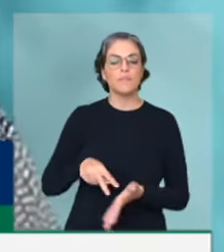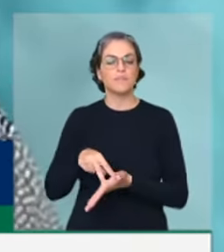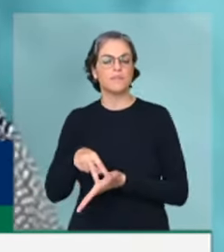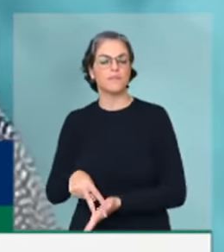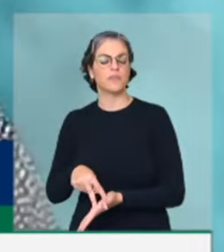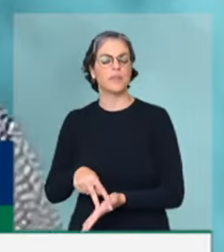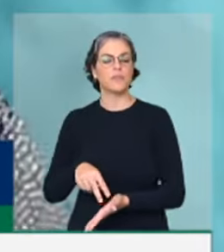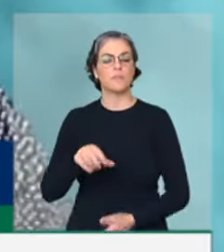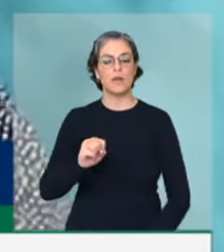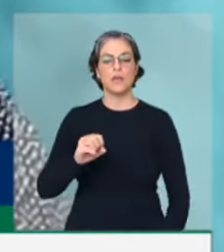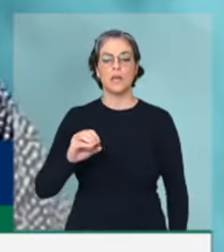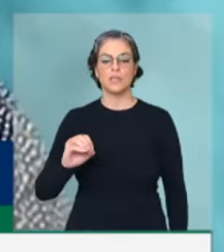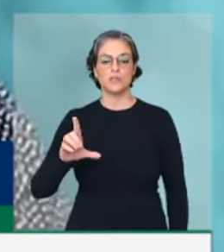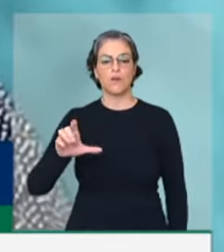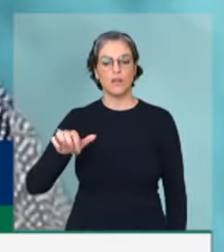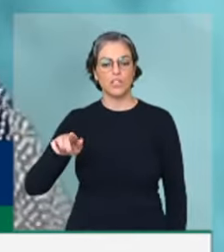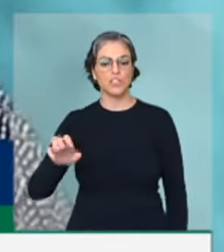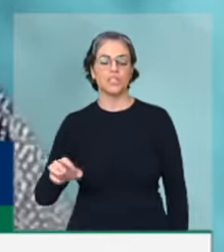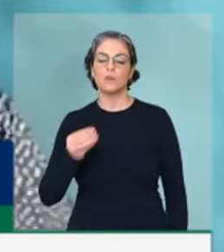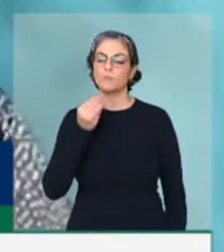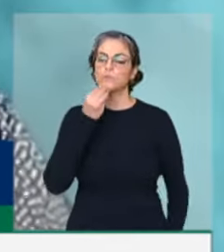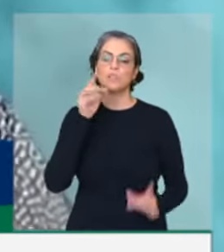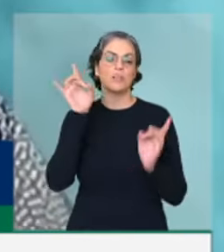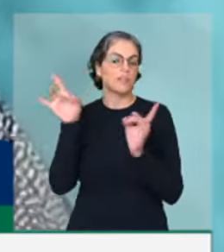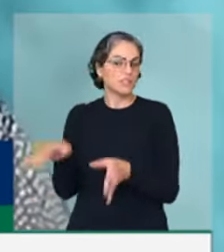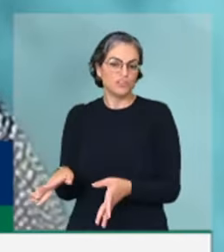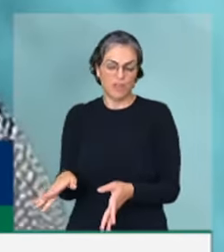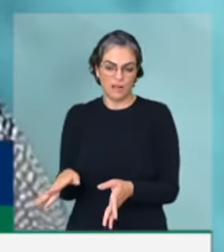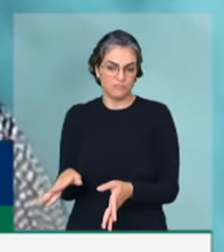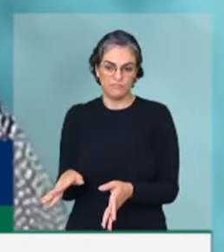NÃO É ... DE LADO A IDEOLOGIA DO SEU AMADO NO ENTANTO.... ELA SOUBE COMBINAR